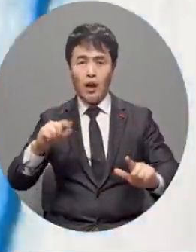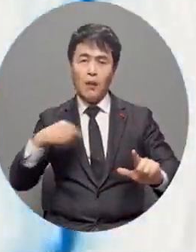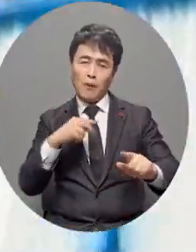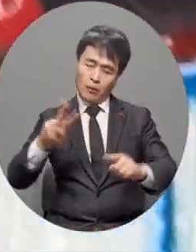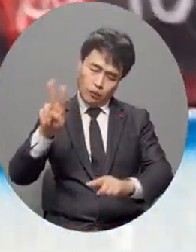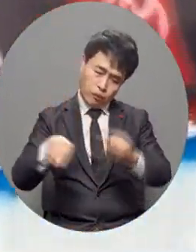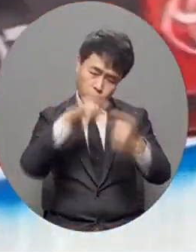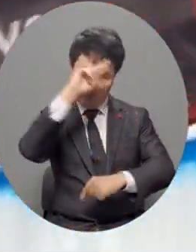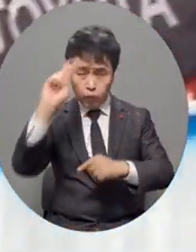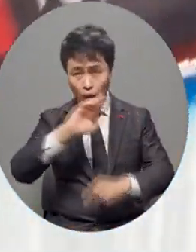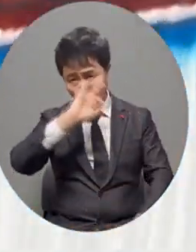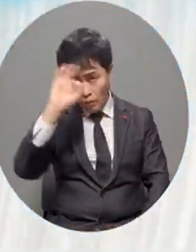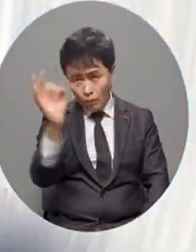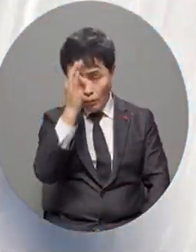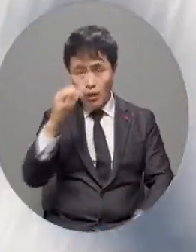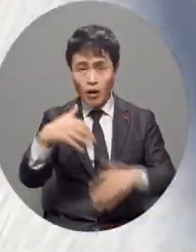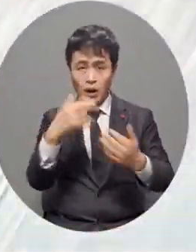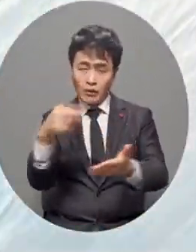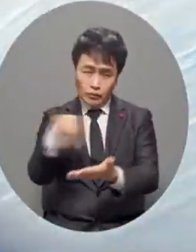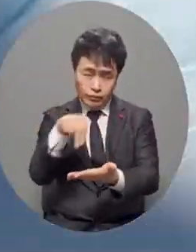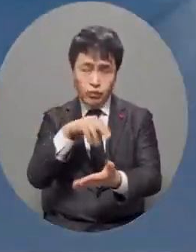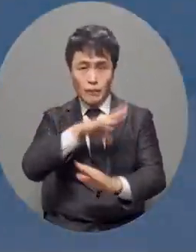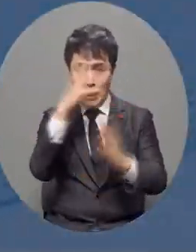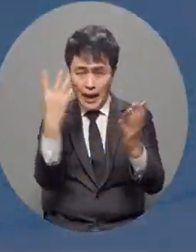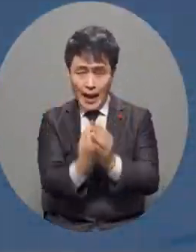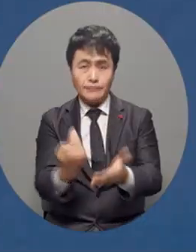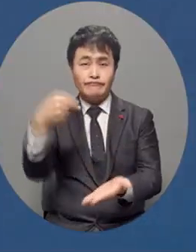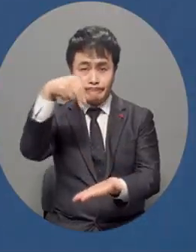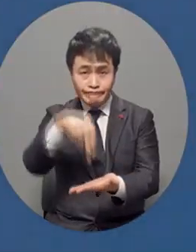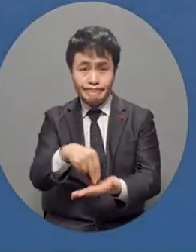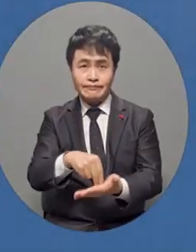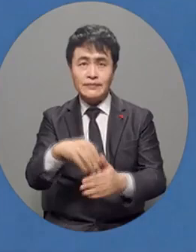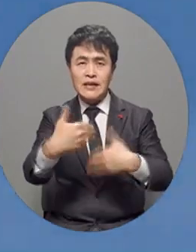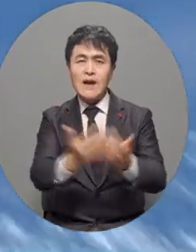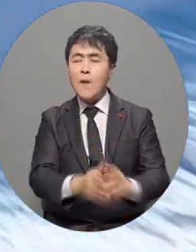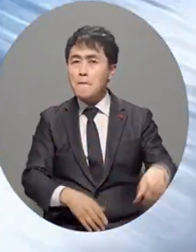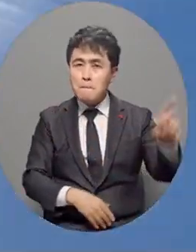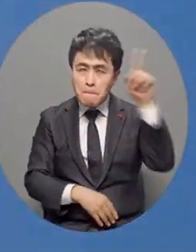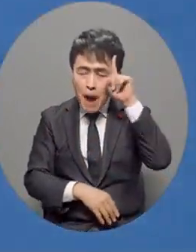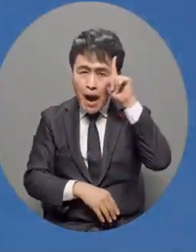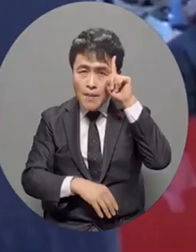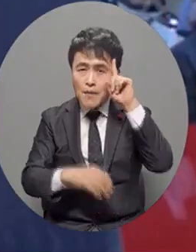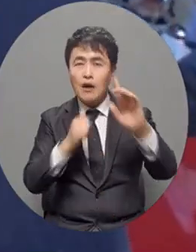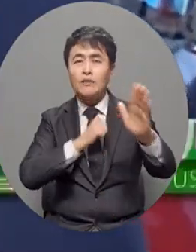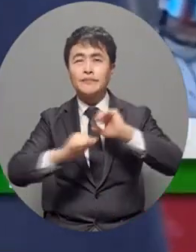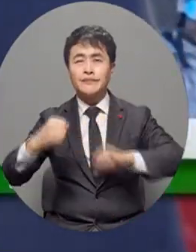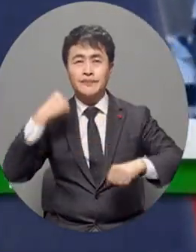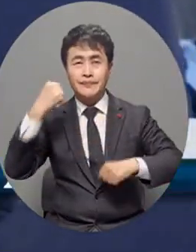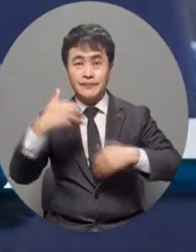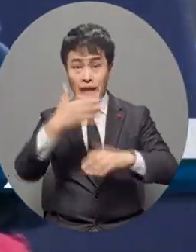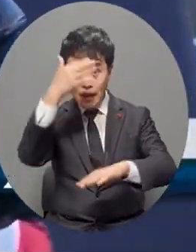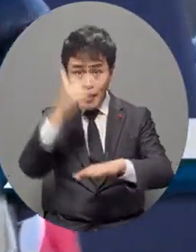스키를 잡고 선보이는 회전 동작에 몸을 뒤로 돌리는 고난도 기술. 그리고 흔들림 없는 안정적인 착지까지.